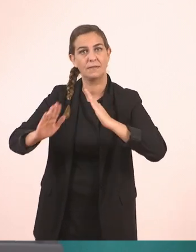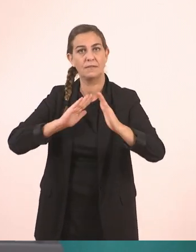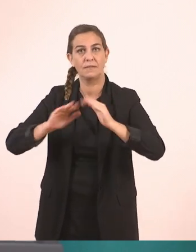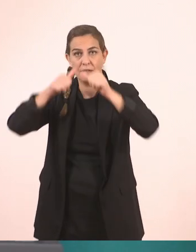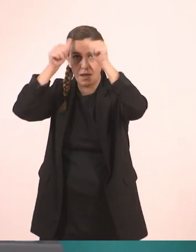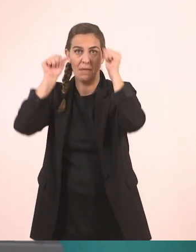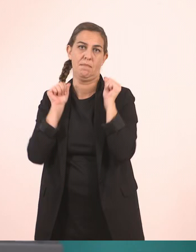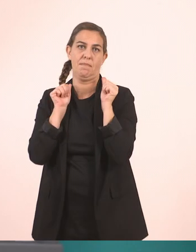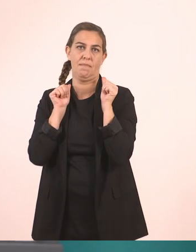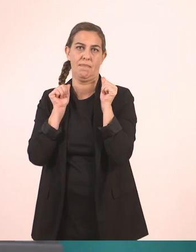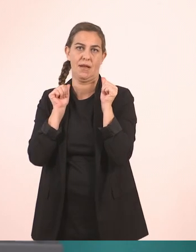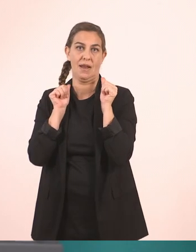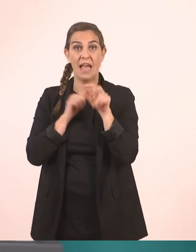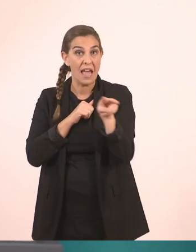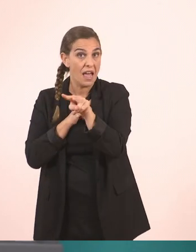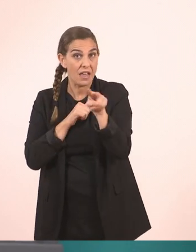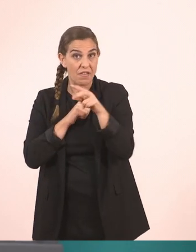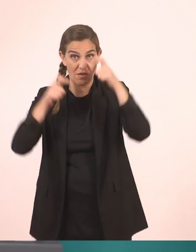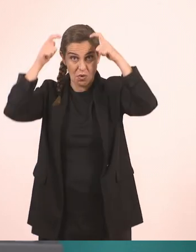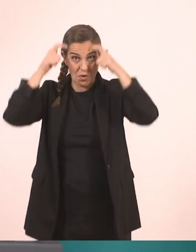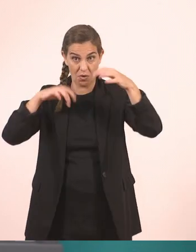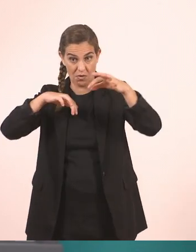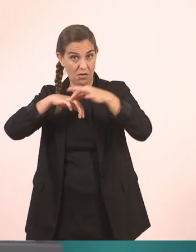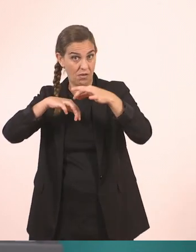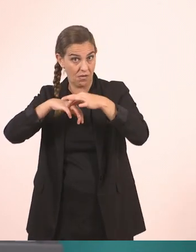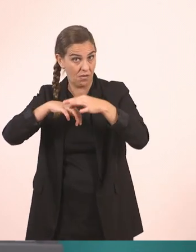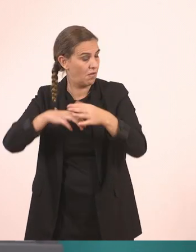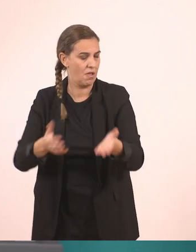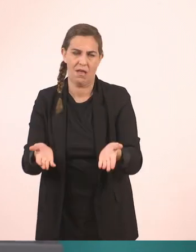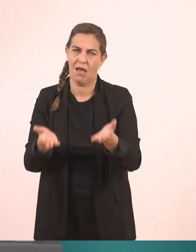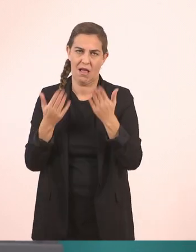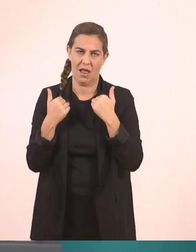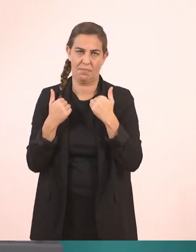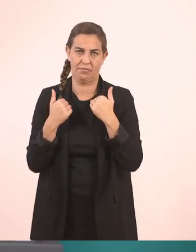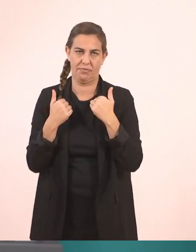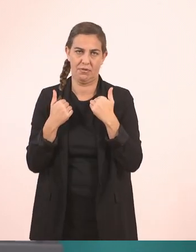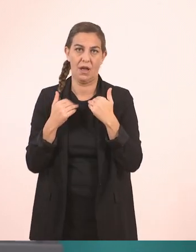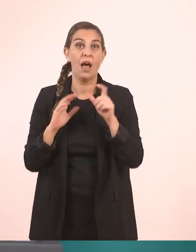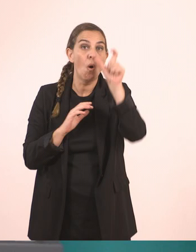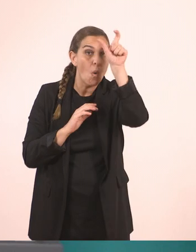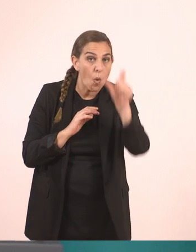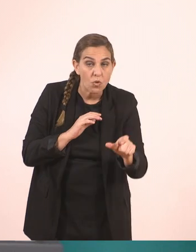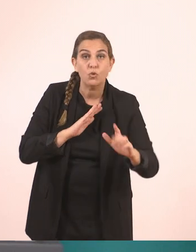Δεν ήταν σύζυγος της Μαρίας, δεν ήταν άντρας της Παναγίας ο Ιωσήφ. Ήταν αυτός που τη βοηθούσε.